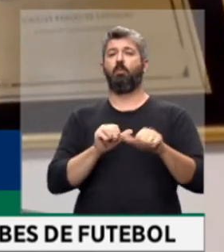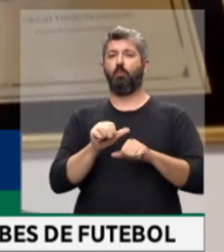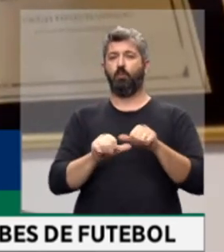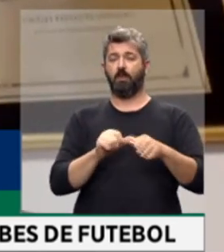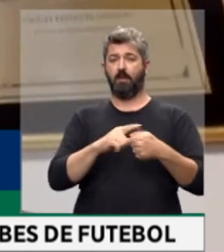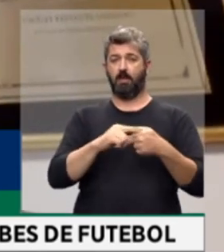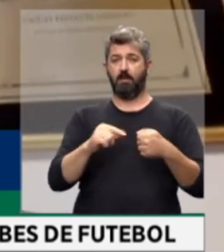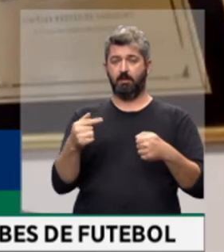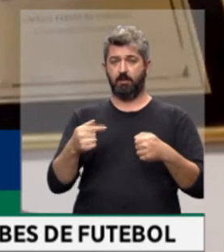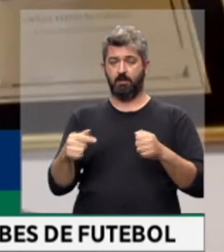ESTÁ NA PAUTA DE AMANHÃ 5675, QUE FALA A RESPEITO...